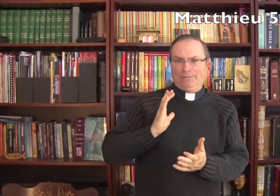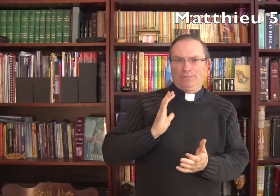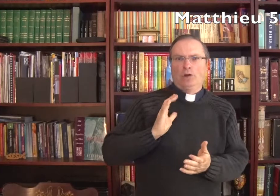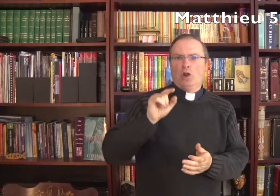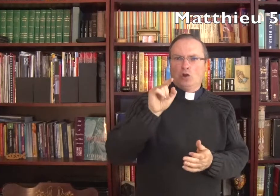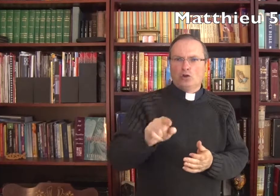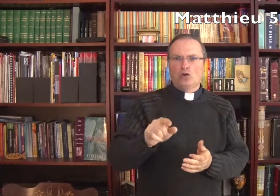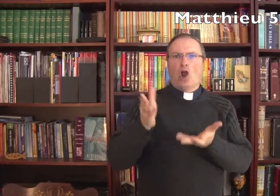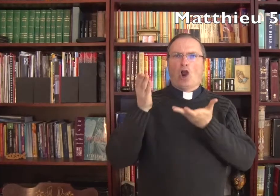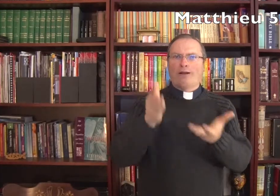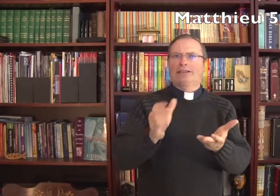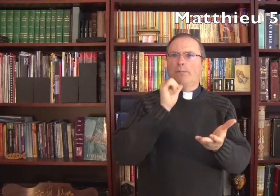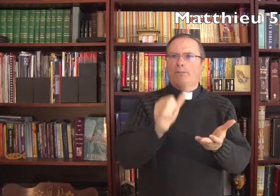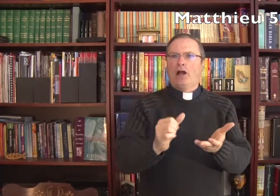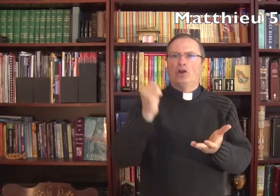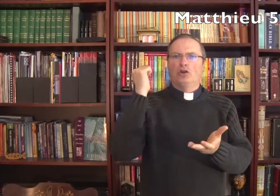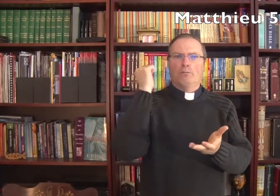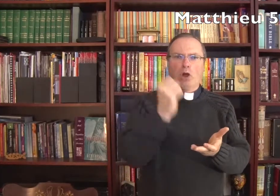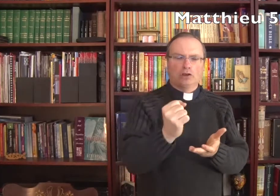‘Tu ne commettras pas de meurtre;